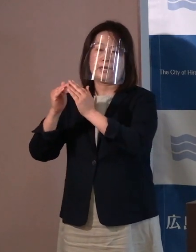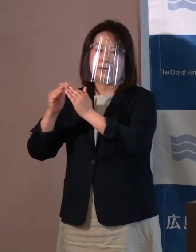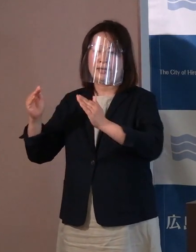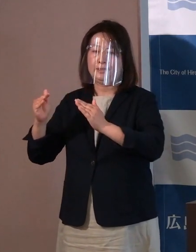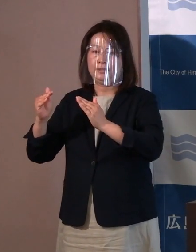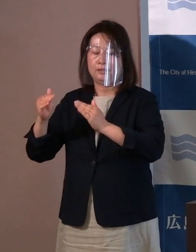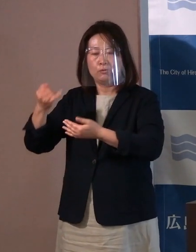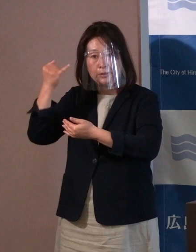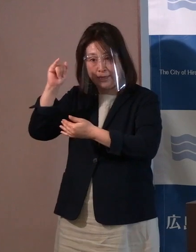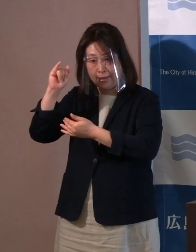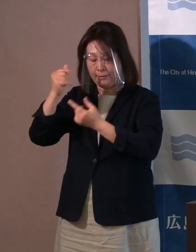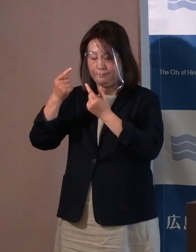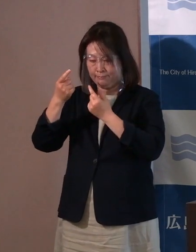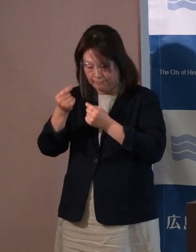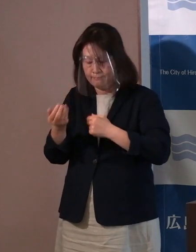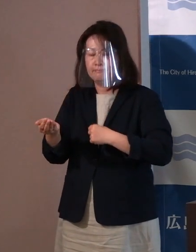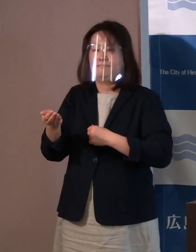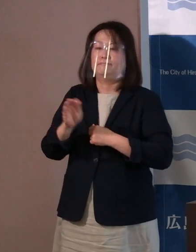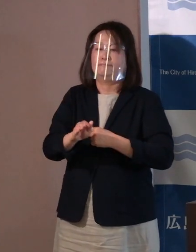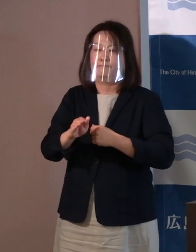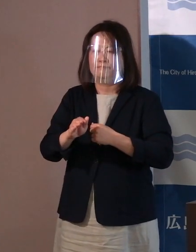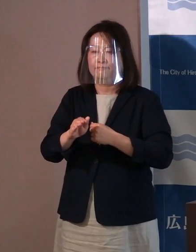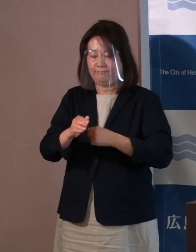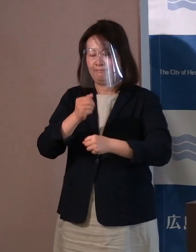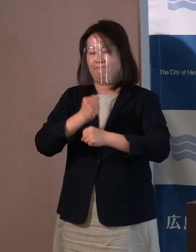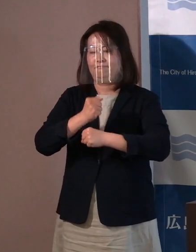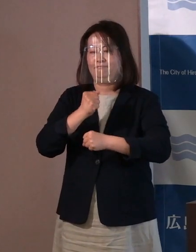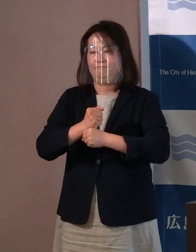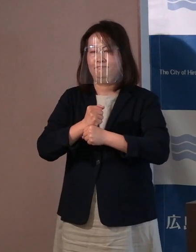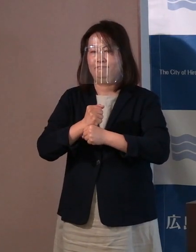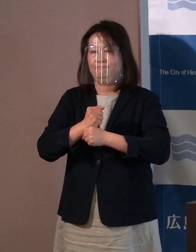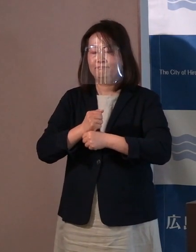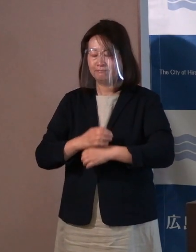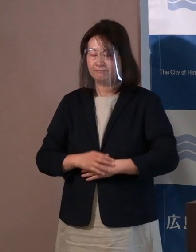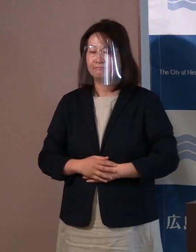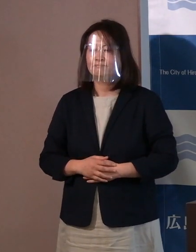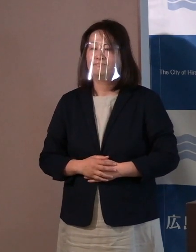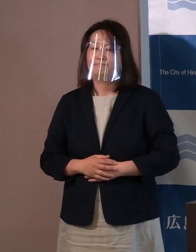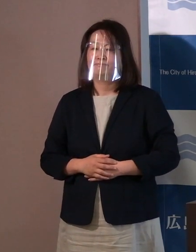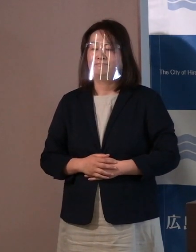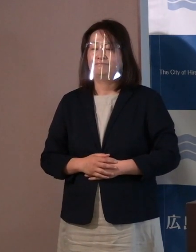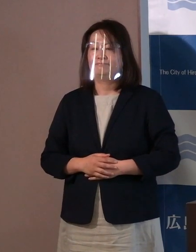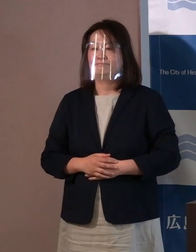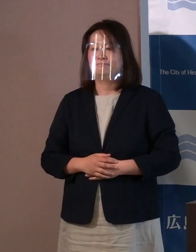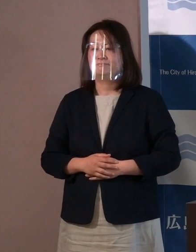これをしっかりと取り込んで 起草するということにいたしました｡